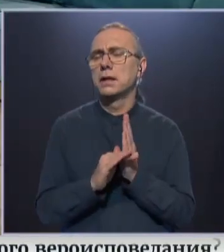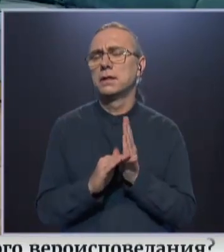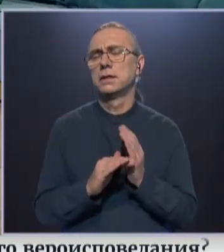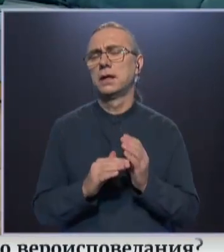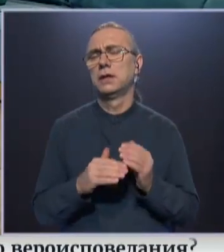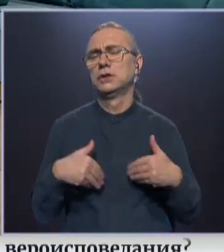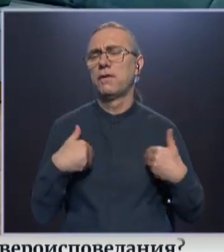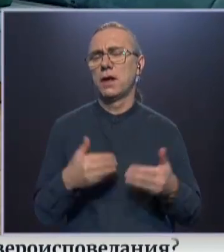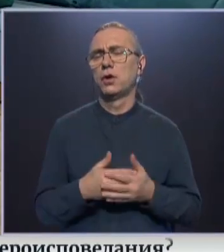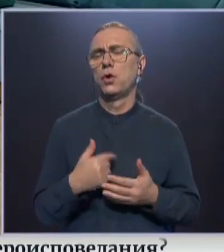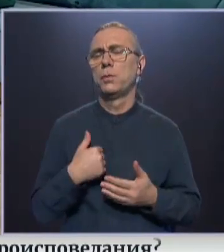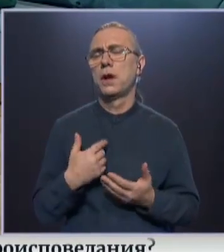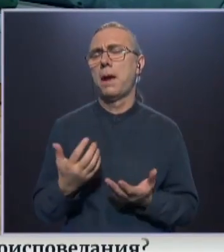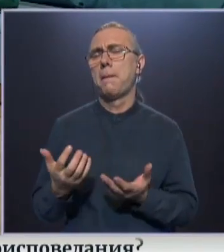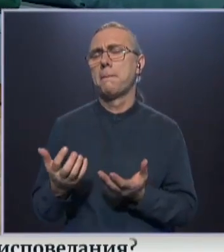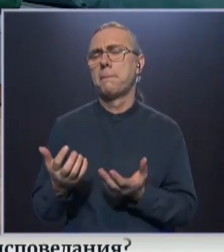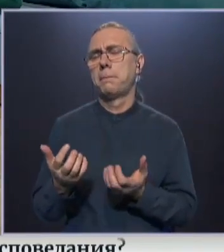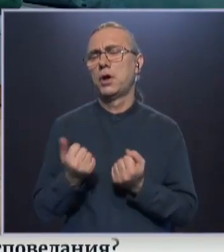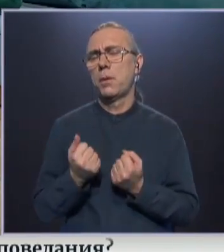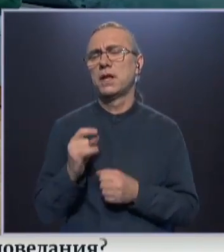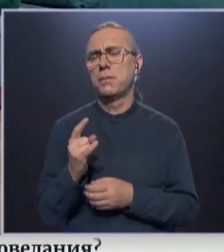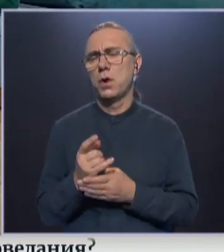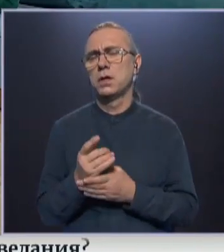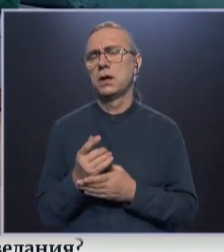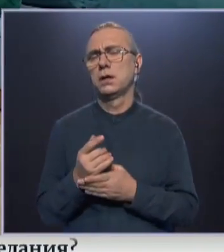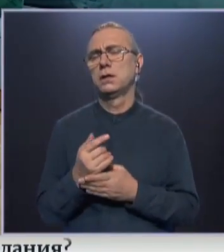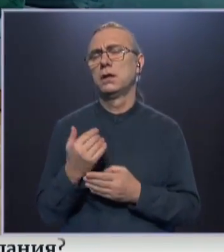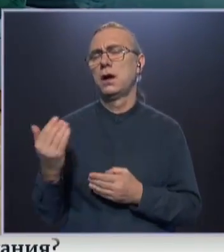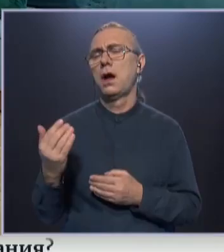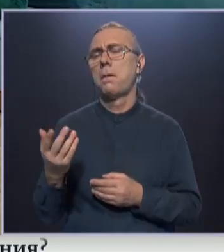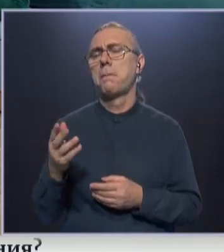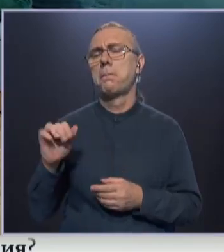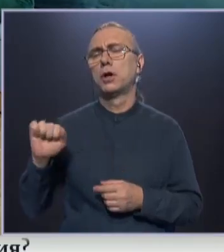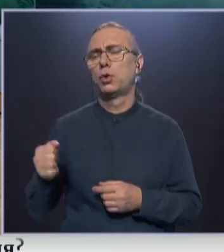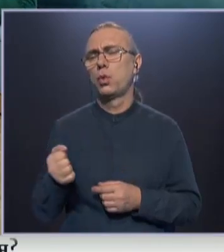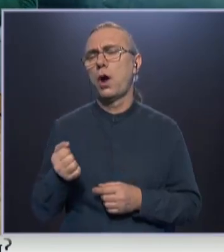ребенок моей умершей подруги которую последнее время страдала алкоголизмом ребенок-подросток со сложной